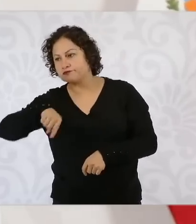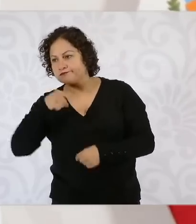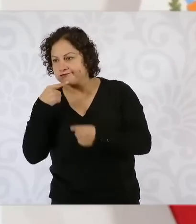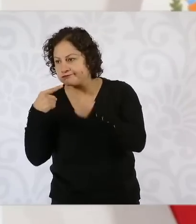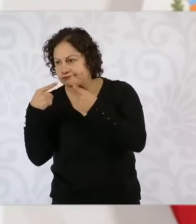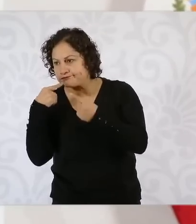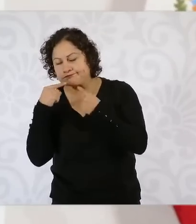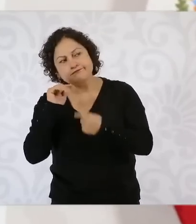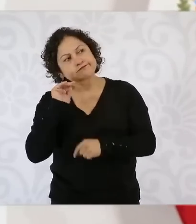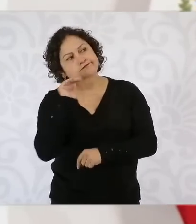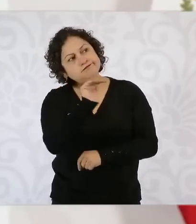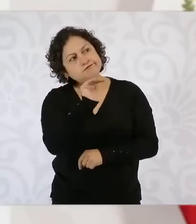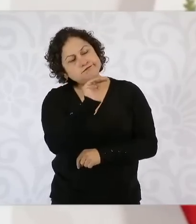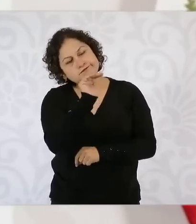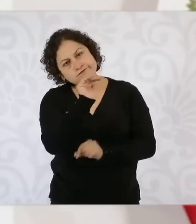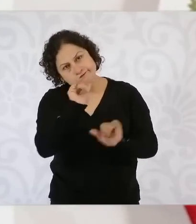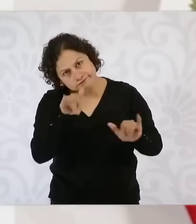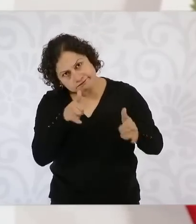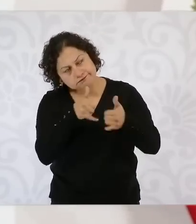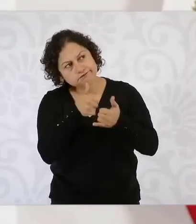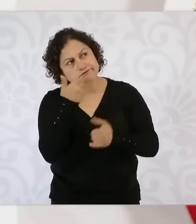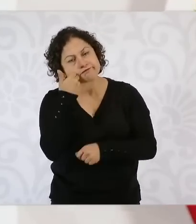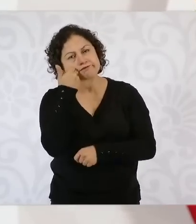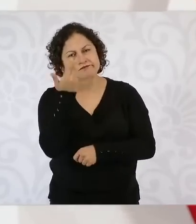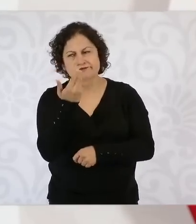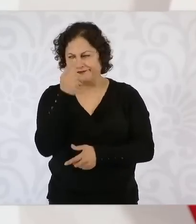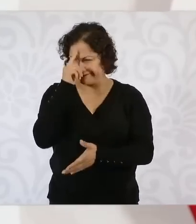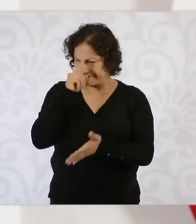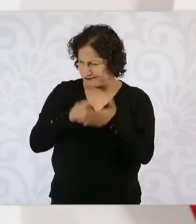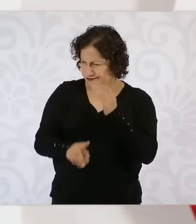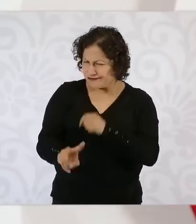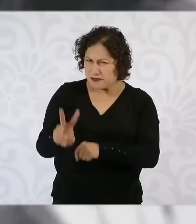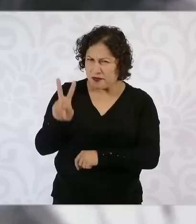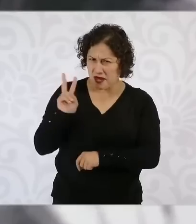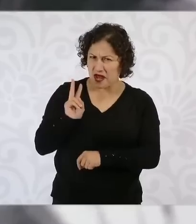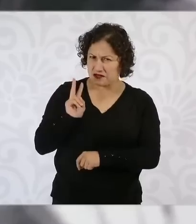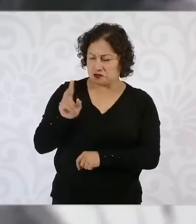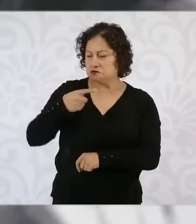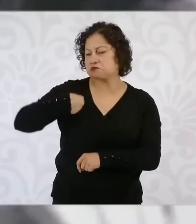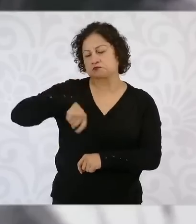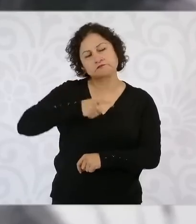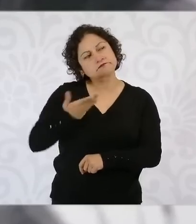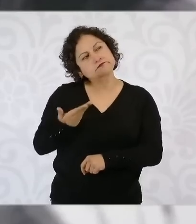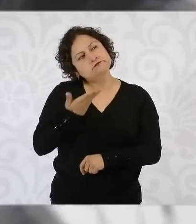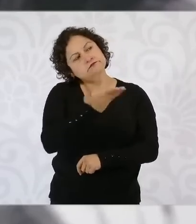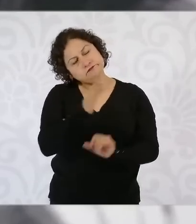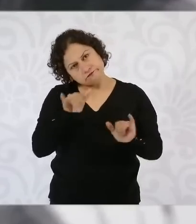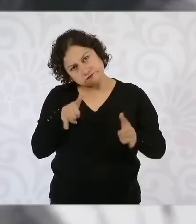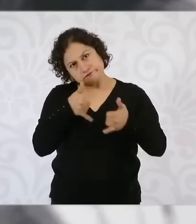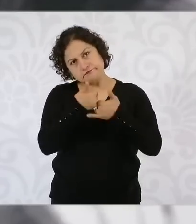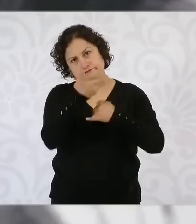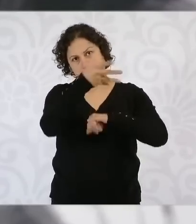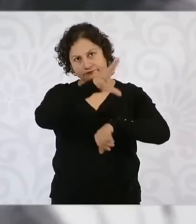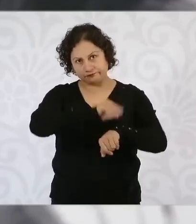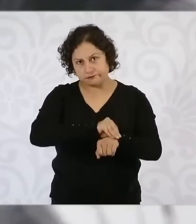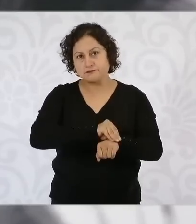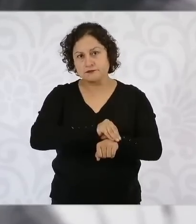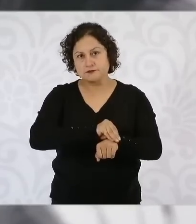viernes creo que fue verdad el viernes solicitamos una llamada con él eh se dio el día de hoy a las